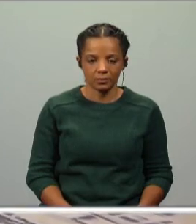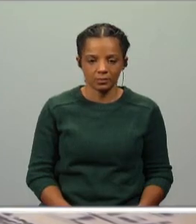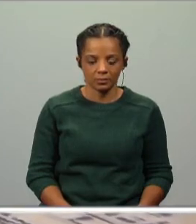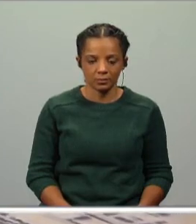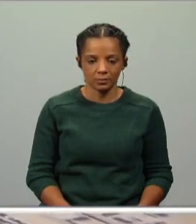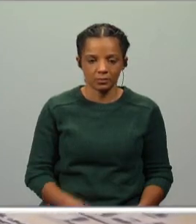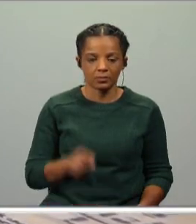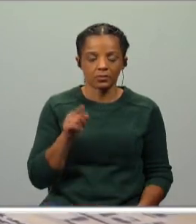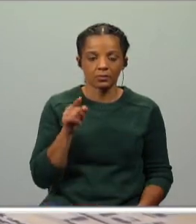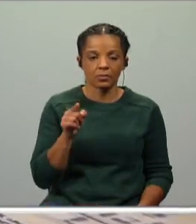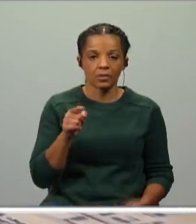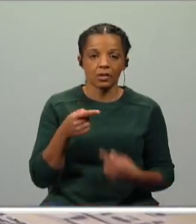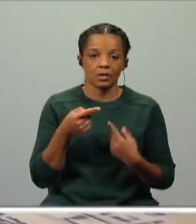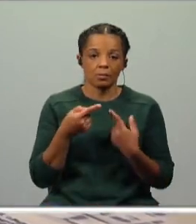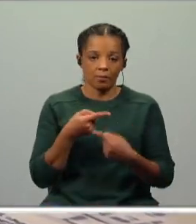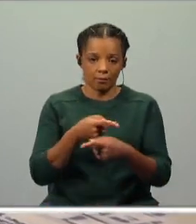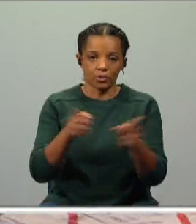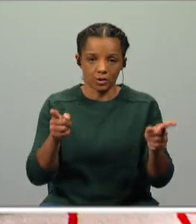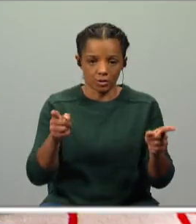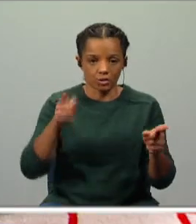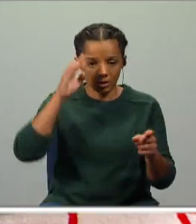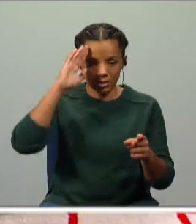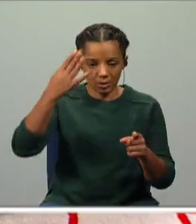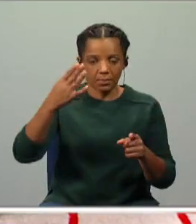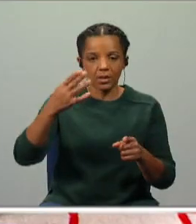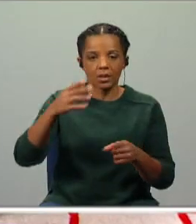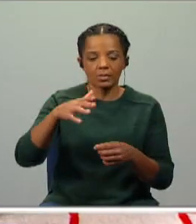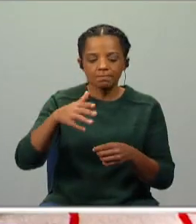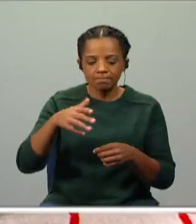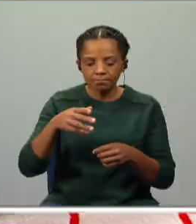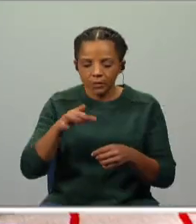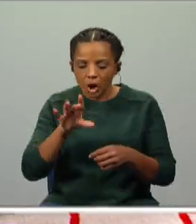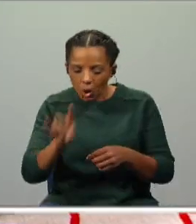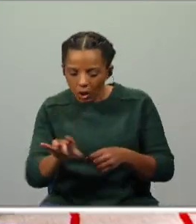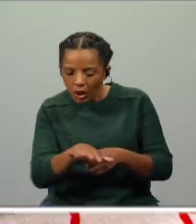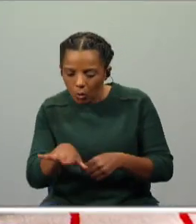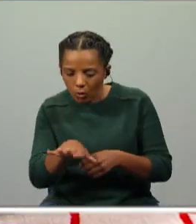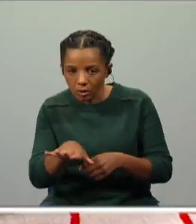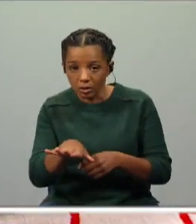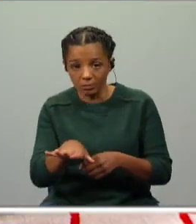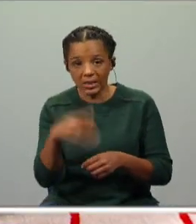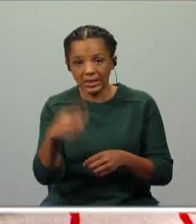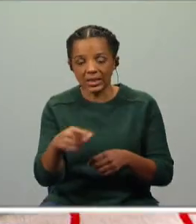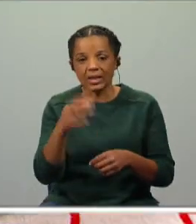para vocês saberem o local certo da colagem. Portanto,